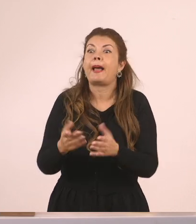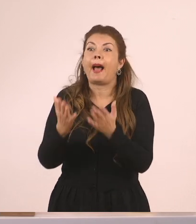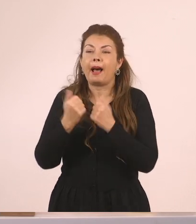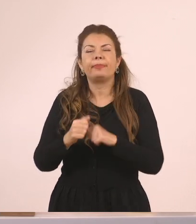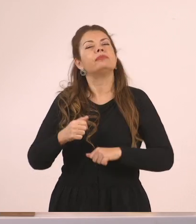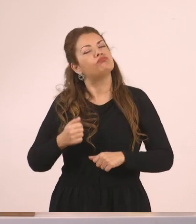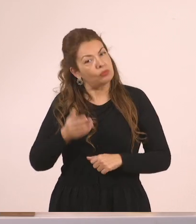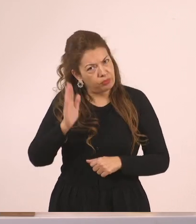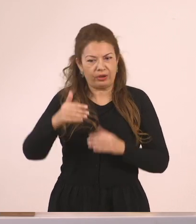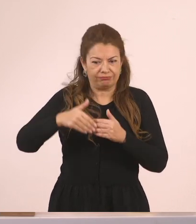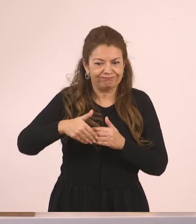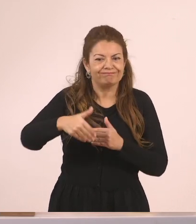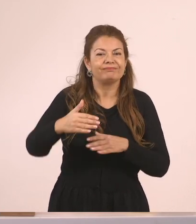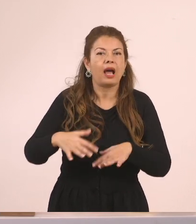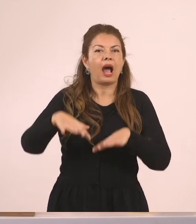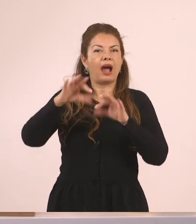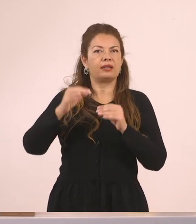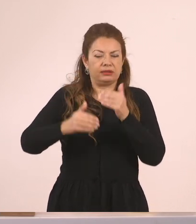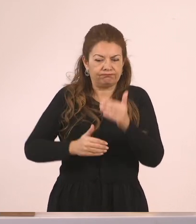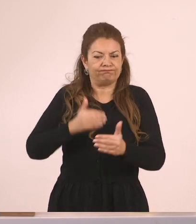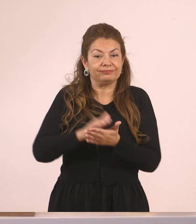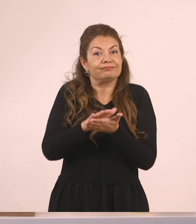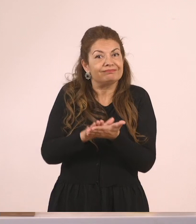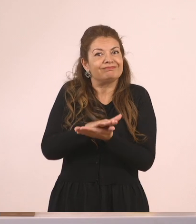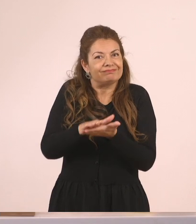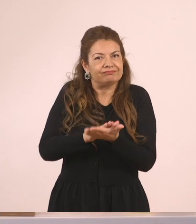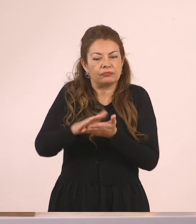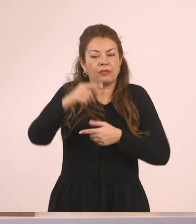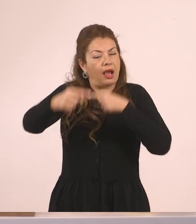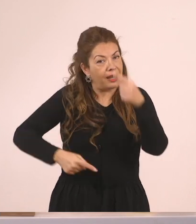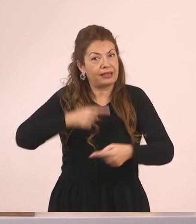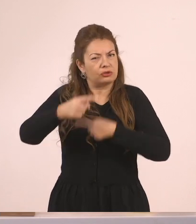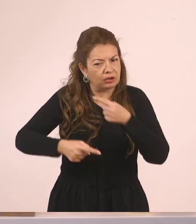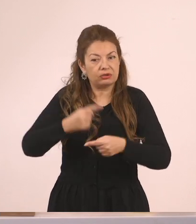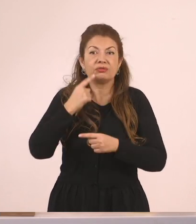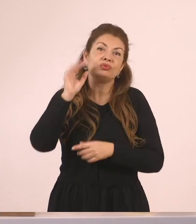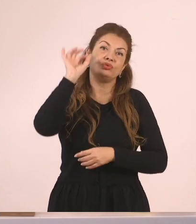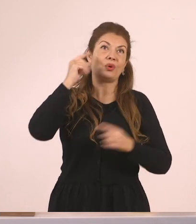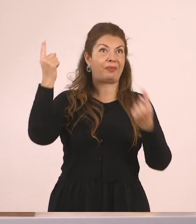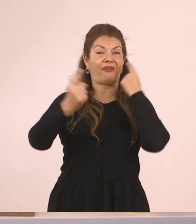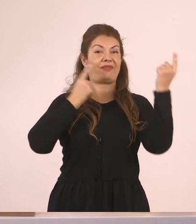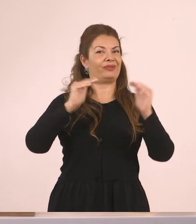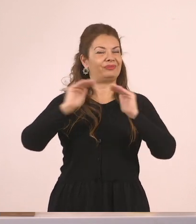να αρχίσει να το κάνει, να το βάζει σιγά - σιγά στο πρόγραμμα, για να μπορέσουμε να προστατεύσουμε το περιβάλλον μας.